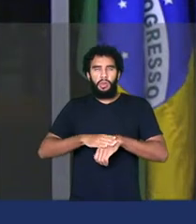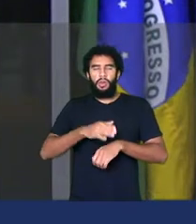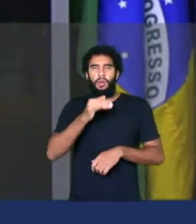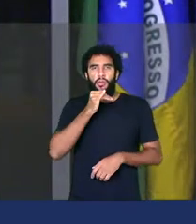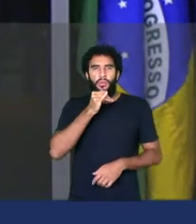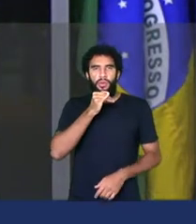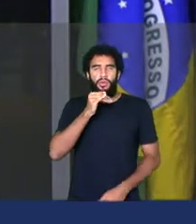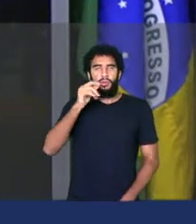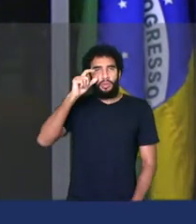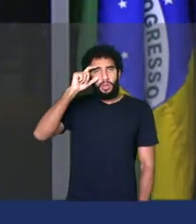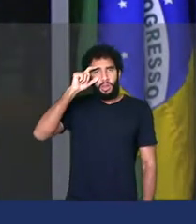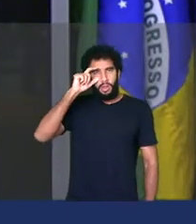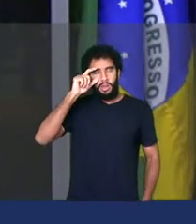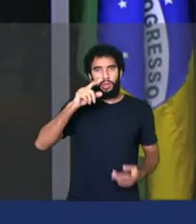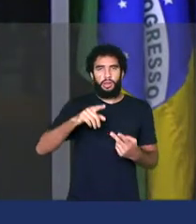ILUMINADAS, TALENTOS COMO